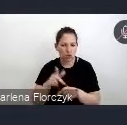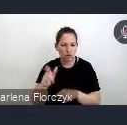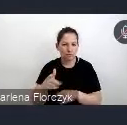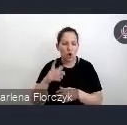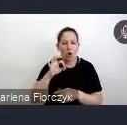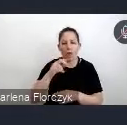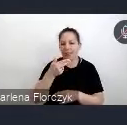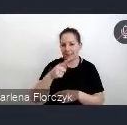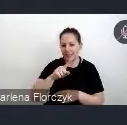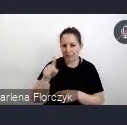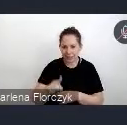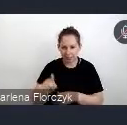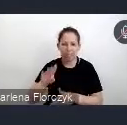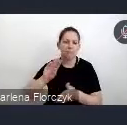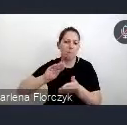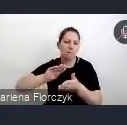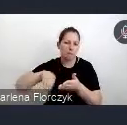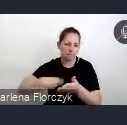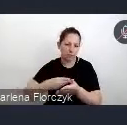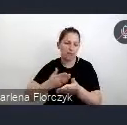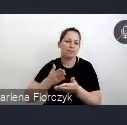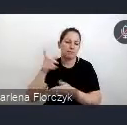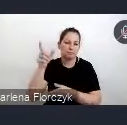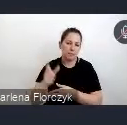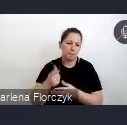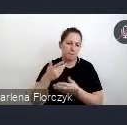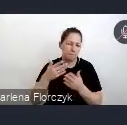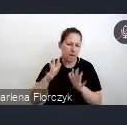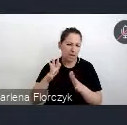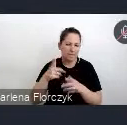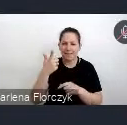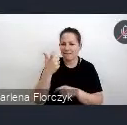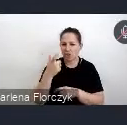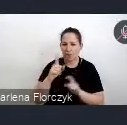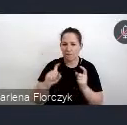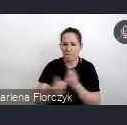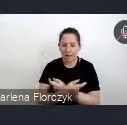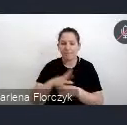i tu podpisane przez prawie 200 państw, między innymi Polskę